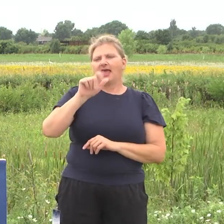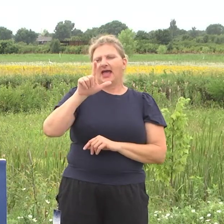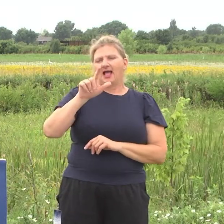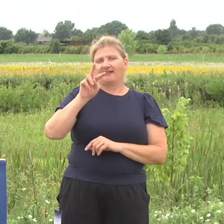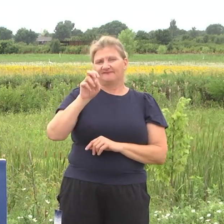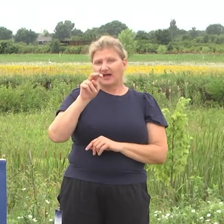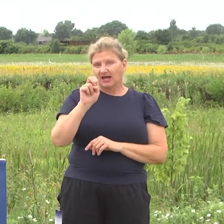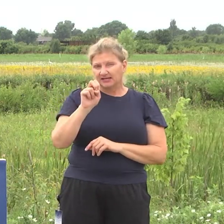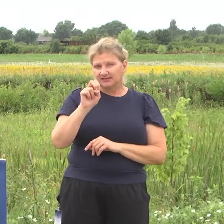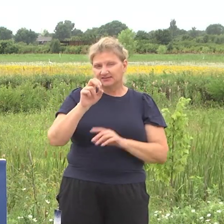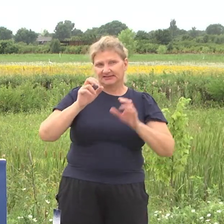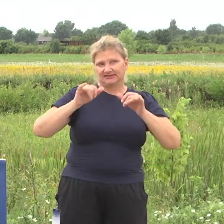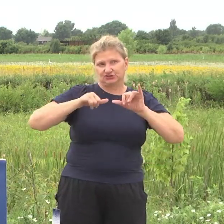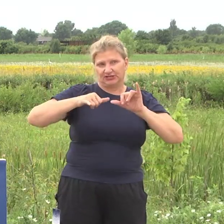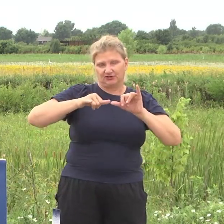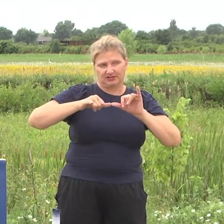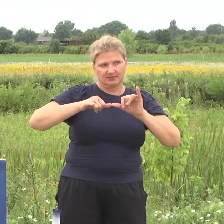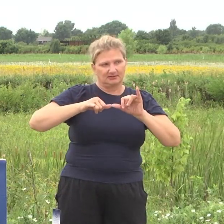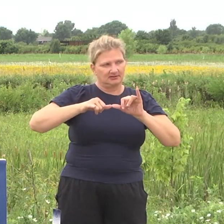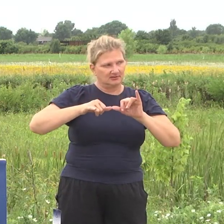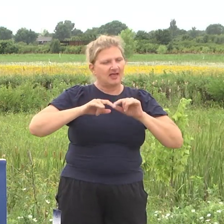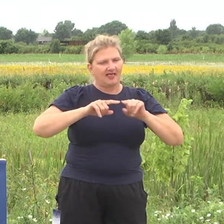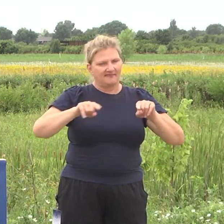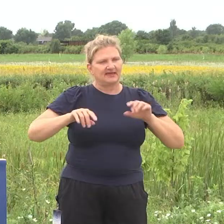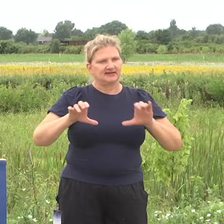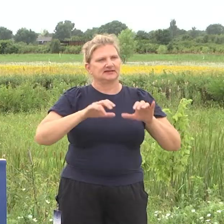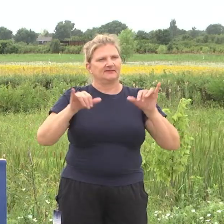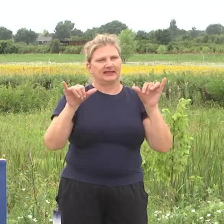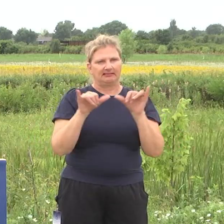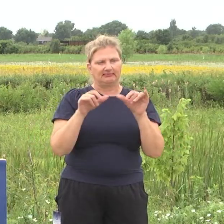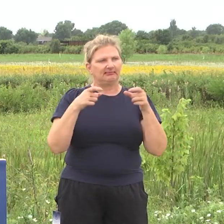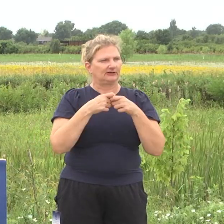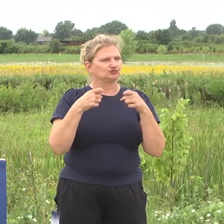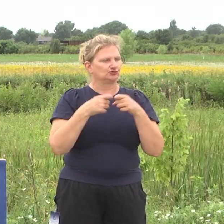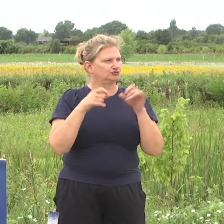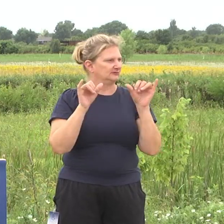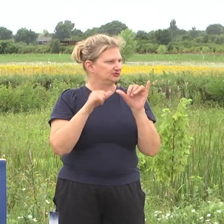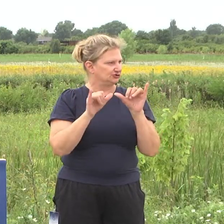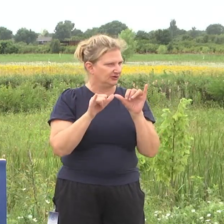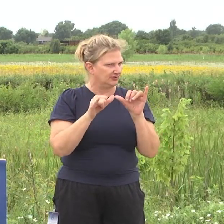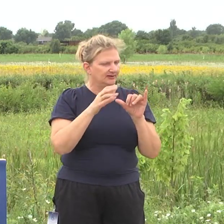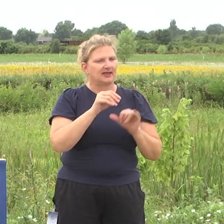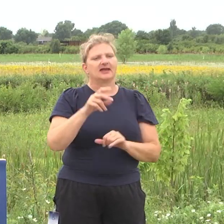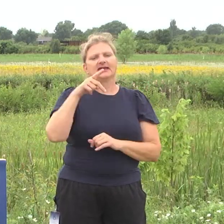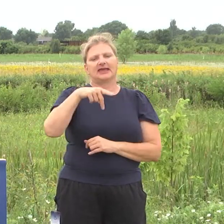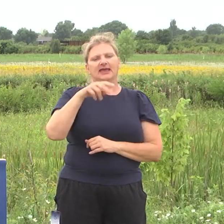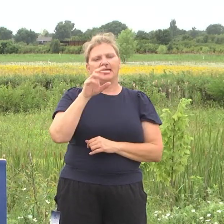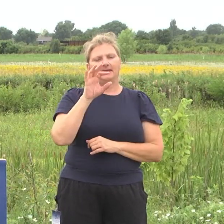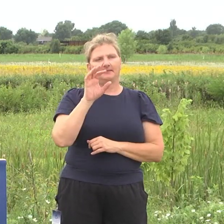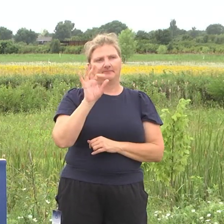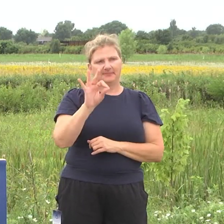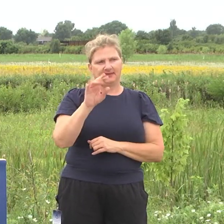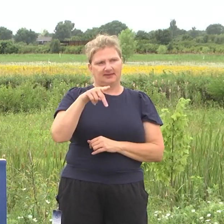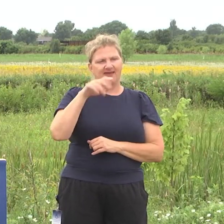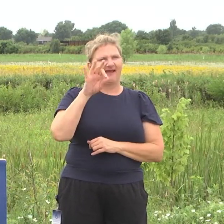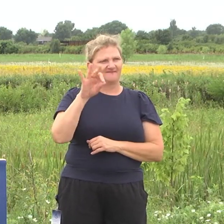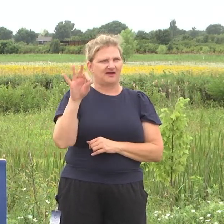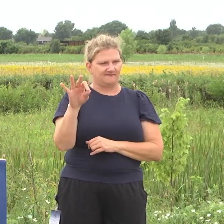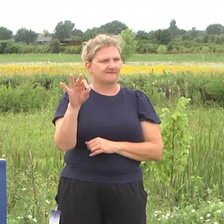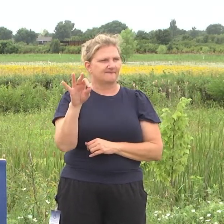Nebraska, se encargó de la ingeniería eléctrica. Y luego KPFF, los ingenieros estructurales